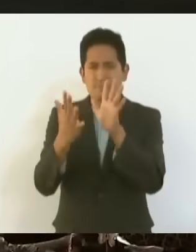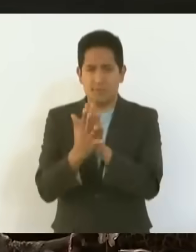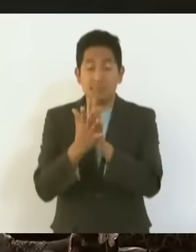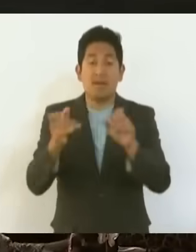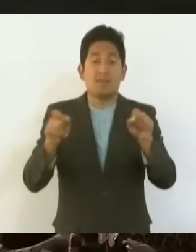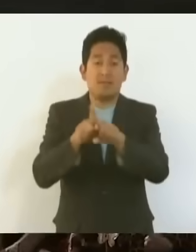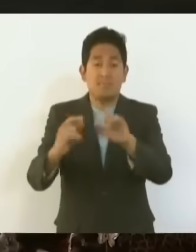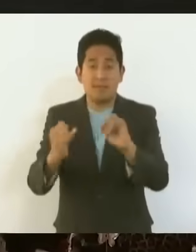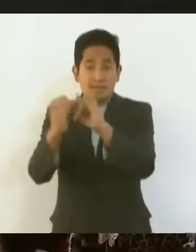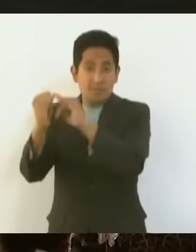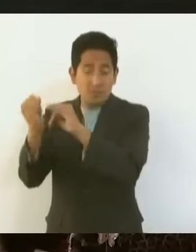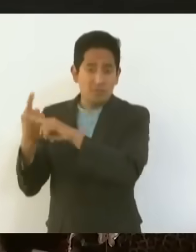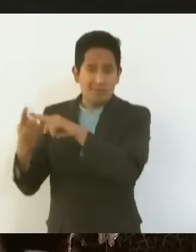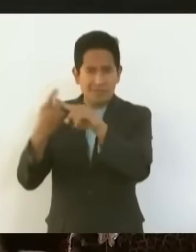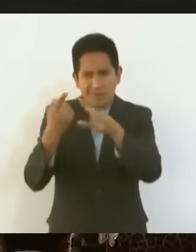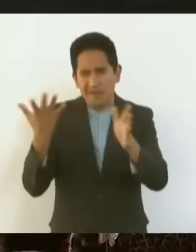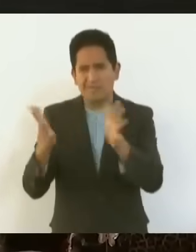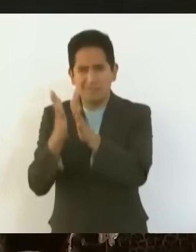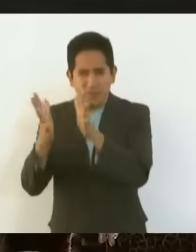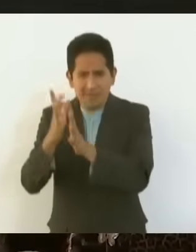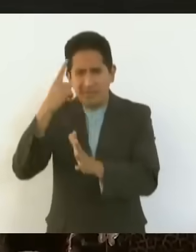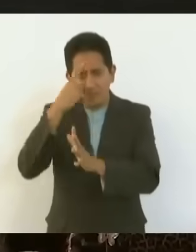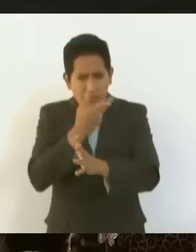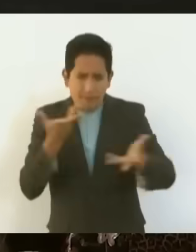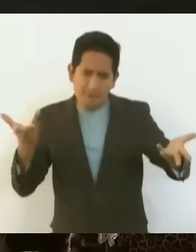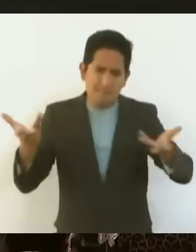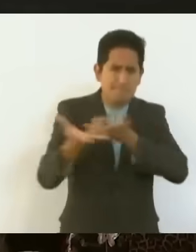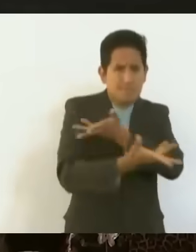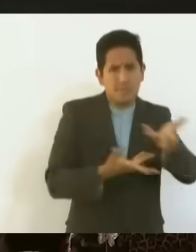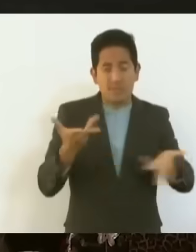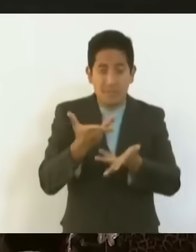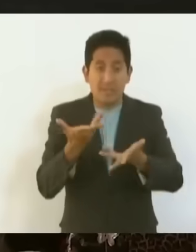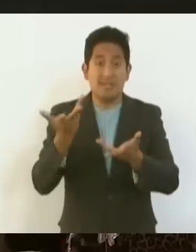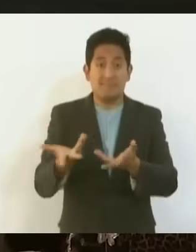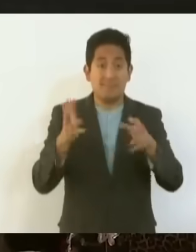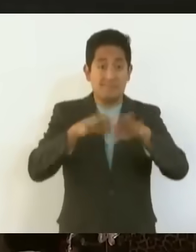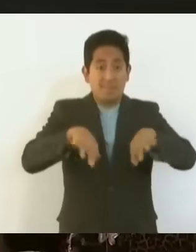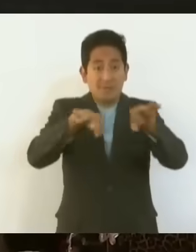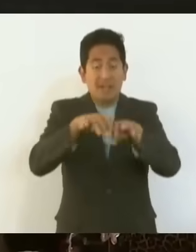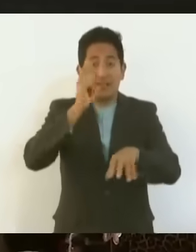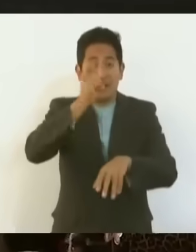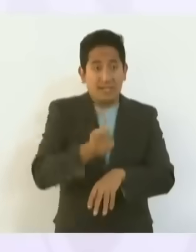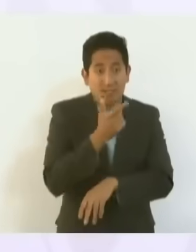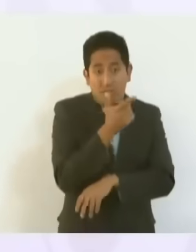una política transparente donde cada arma se destruye a la vista de todos,